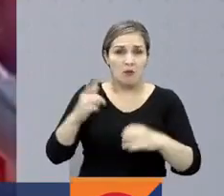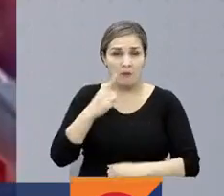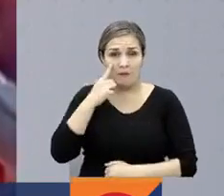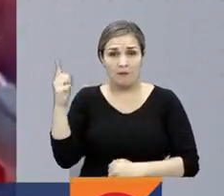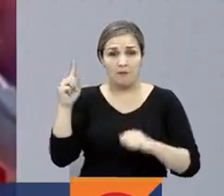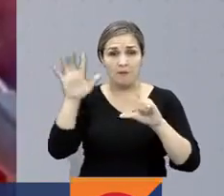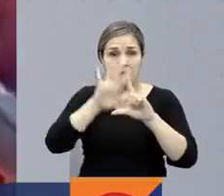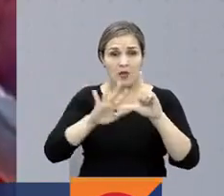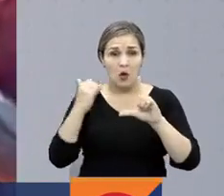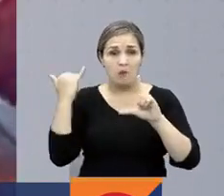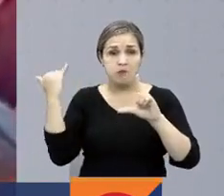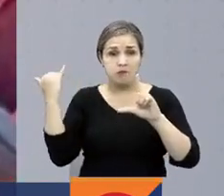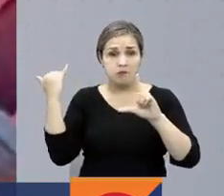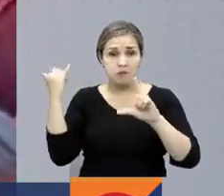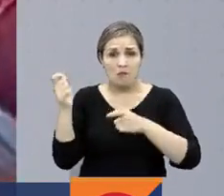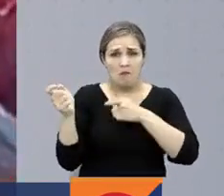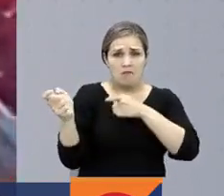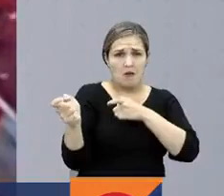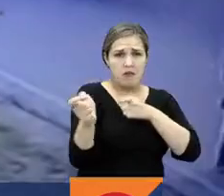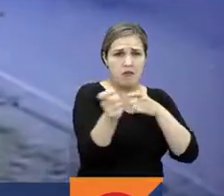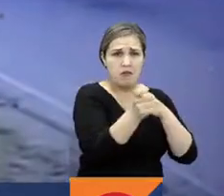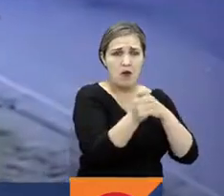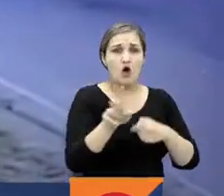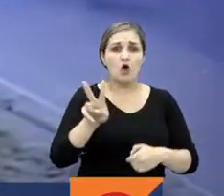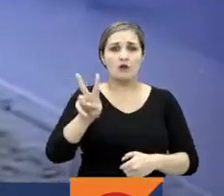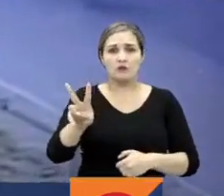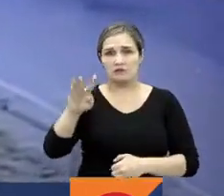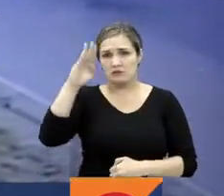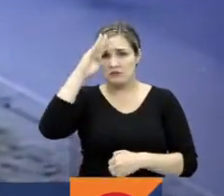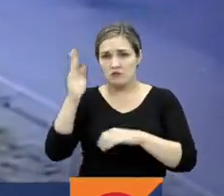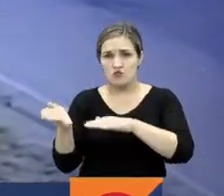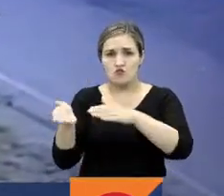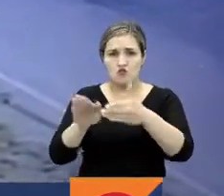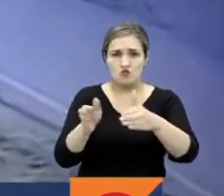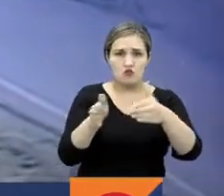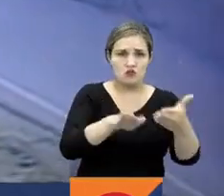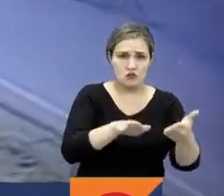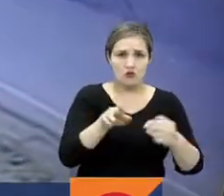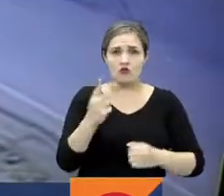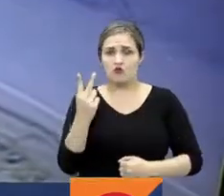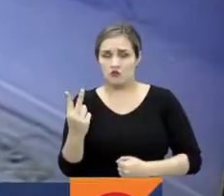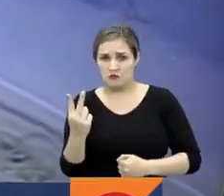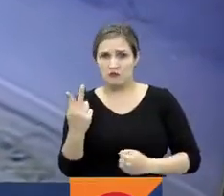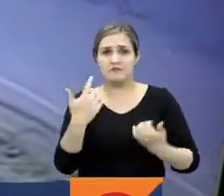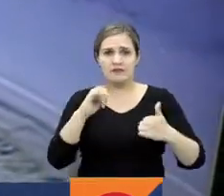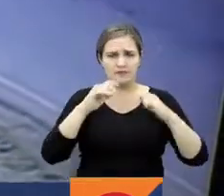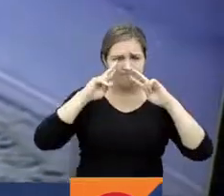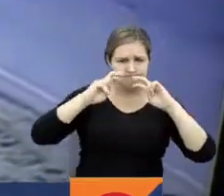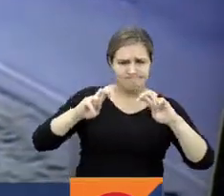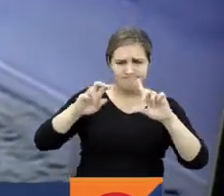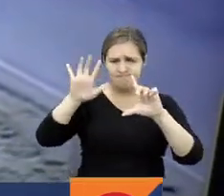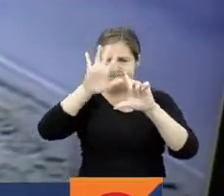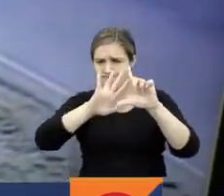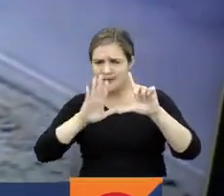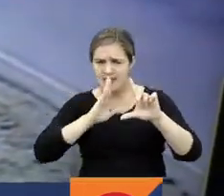QUE SE MOVILIZABAN ATACARON A LOS UNIFORMADOS Y AL ESCAPAR ACTIVARON UNA